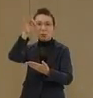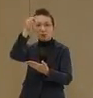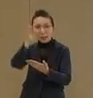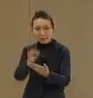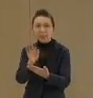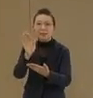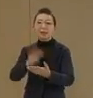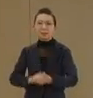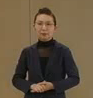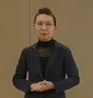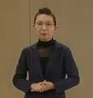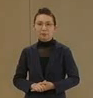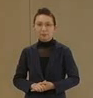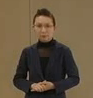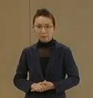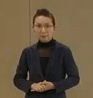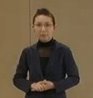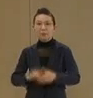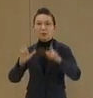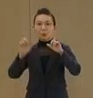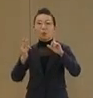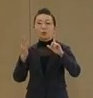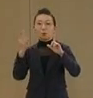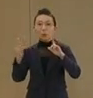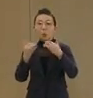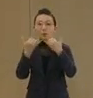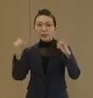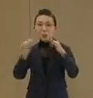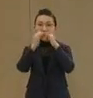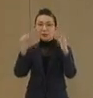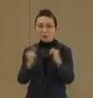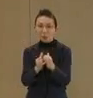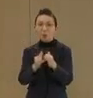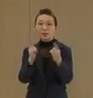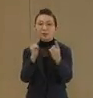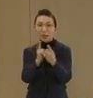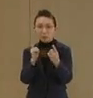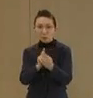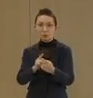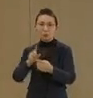東京都の都民当り 救急車の数は全国最低